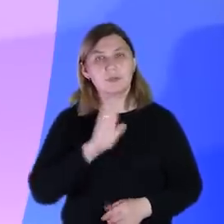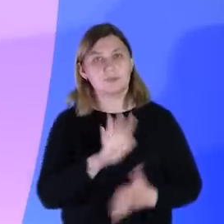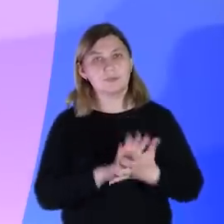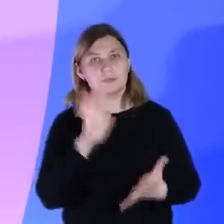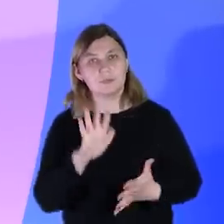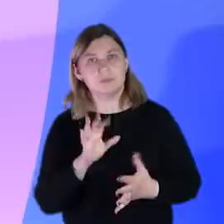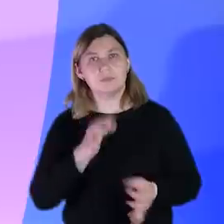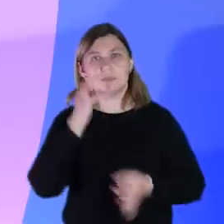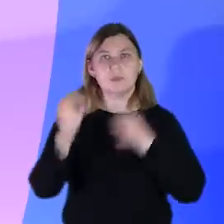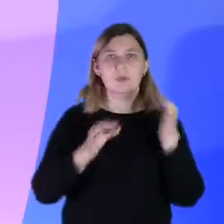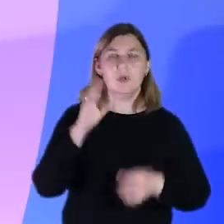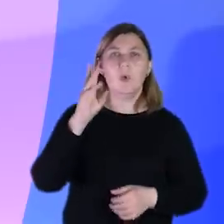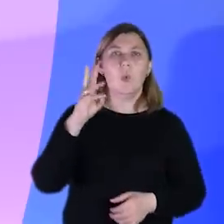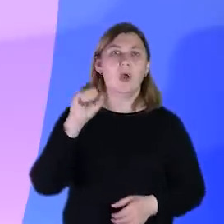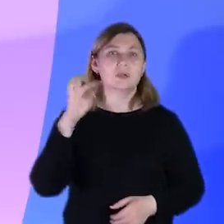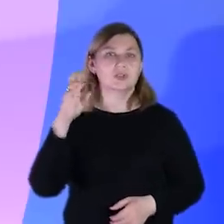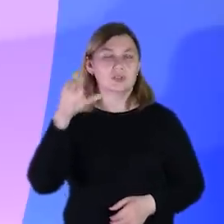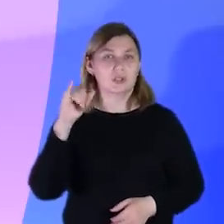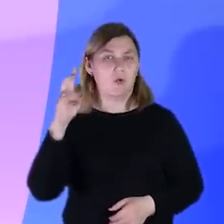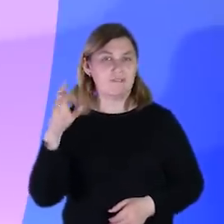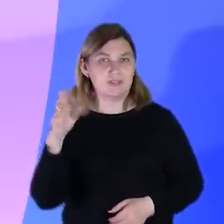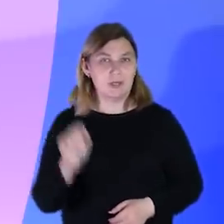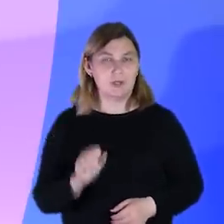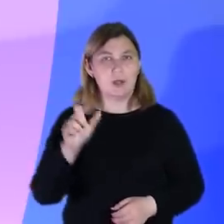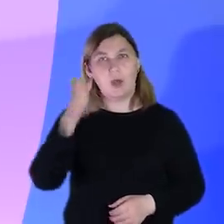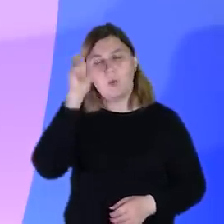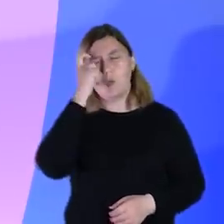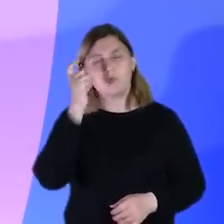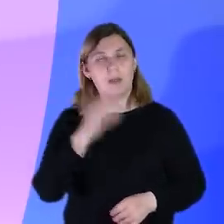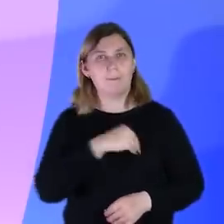właśnie charakter powieści łotrzykowskiej, gdzie bohaterem głównym jest polski urzędnik,